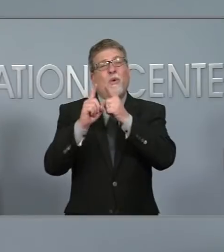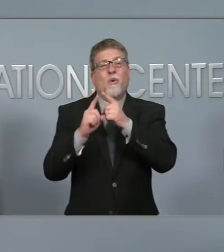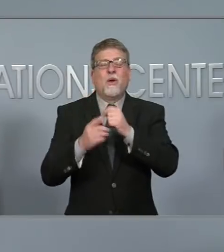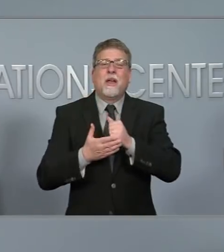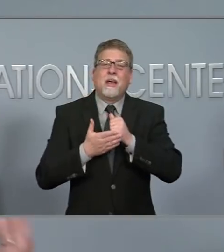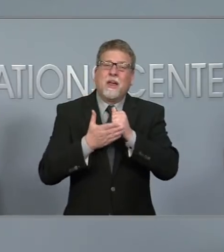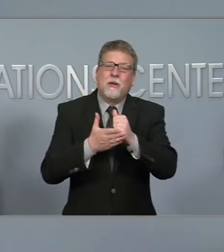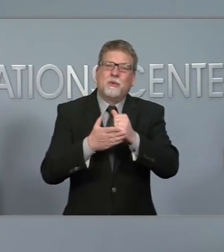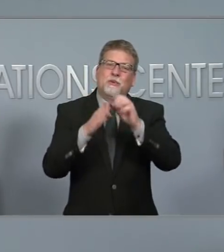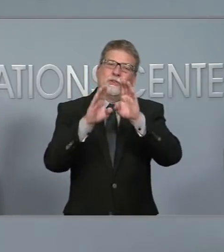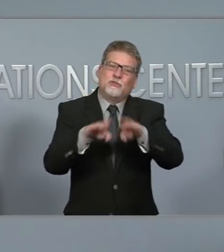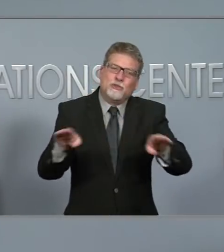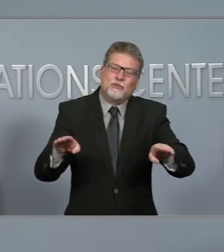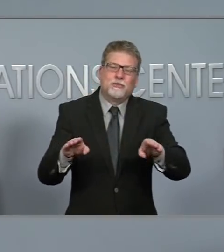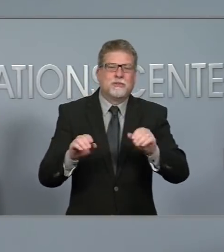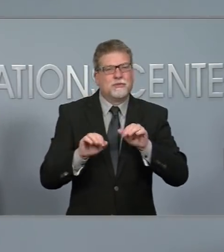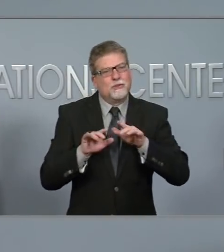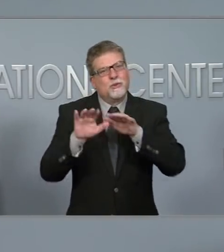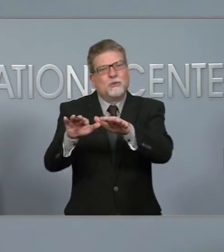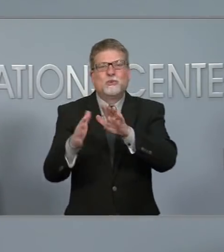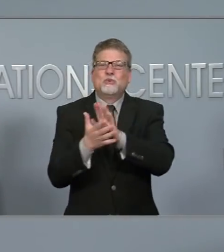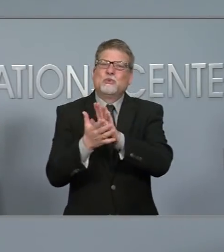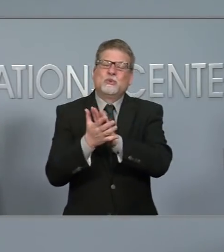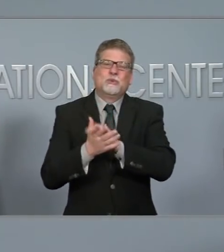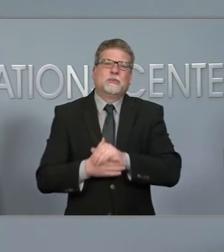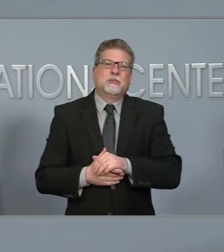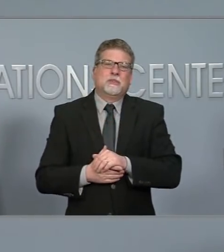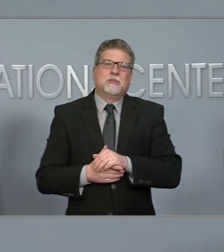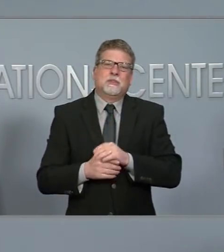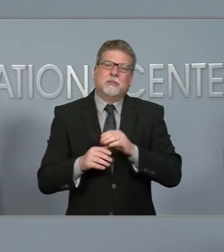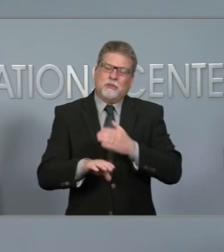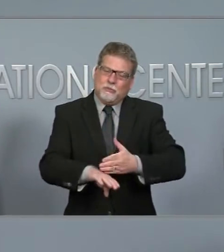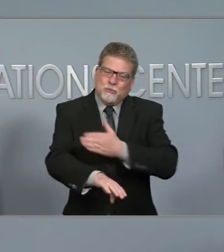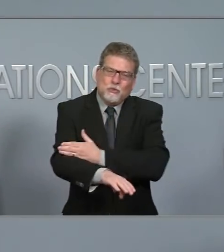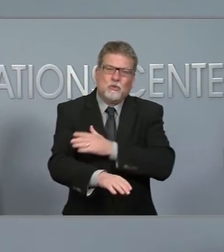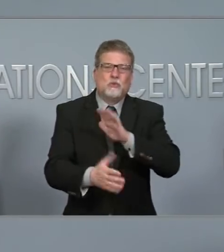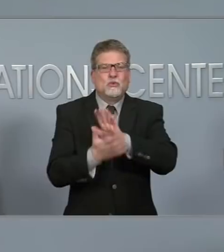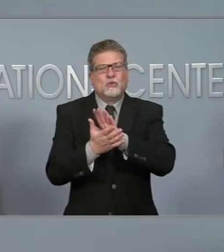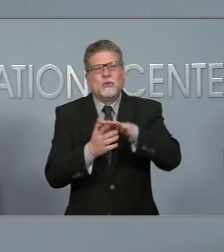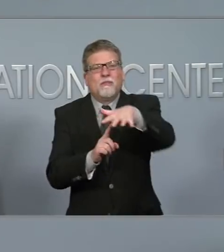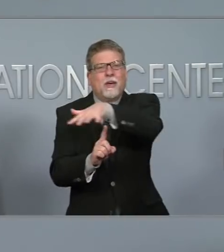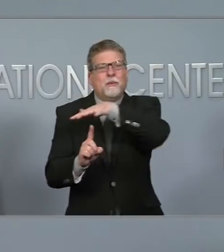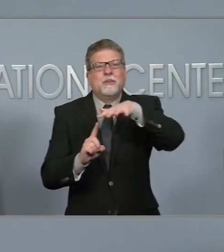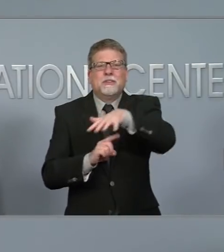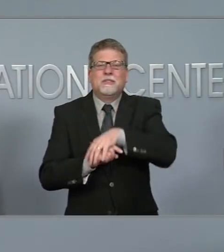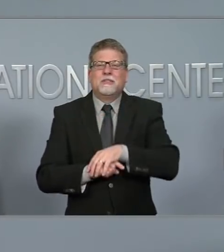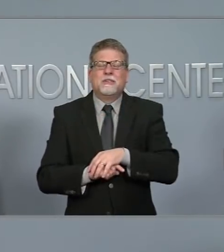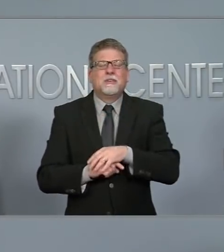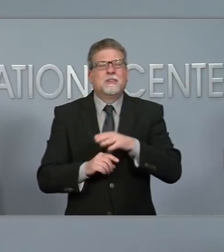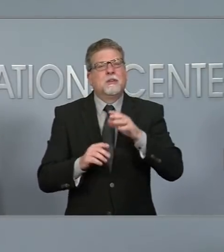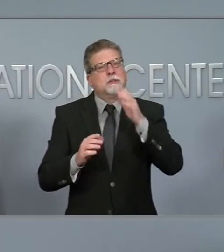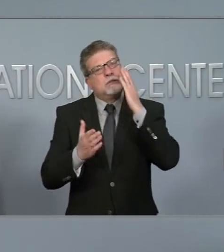para todos, en especial para los padres de familia maestros y niños en las escuelas.